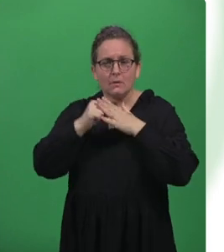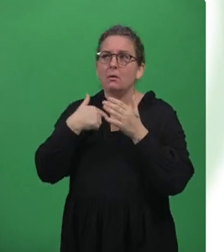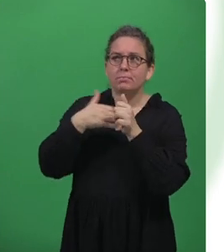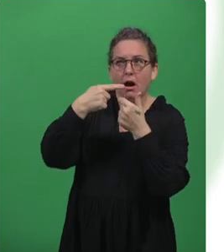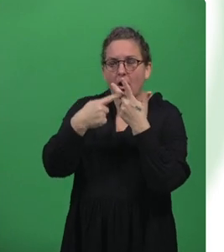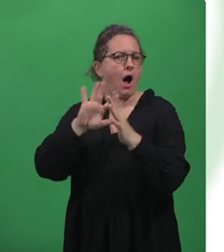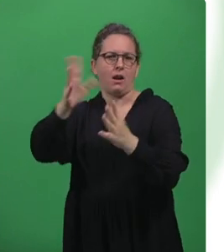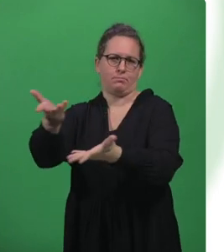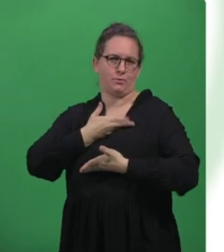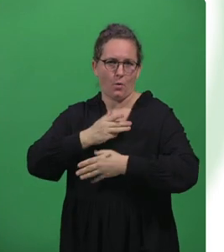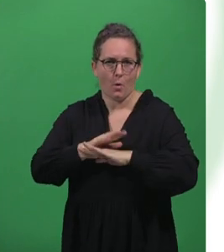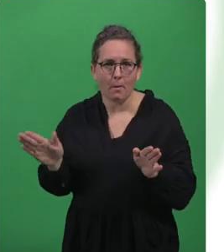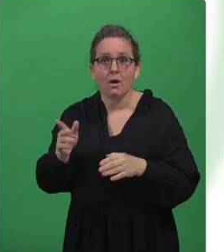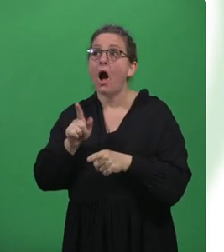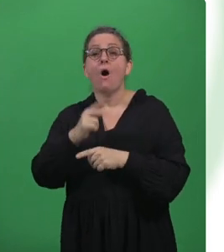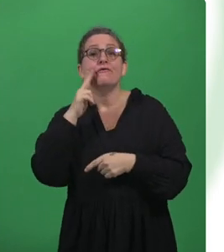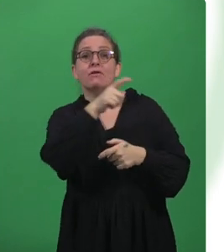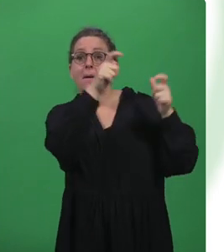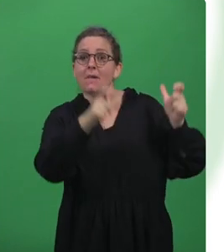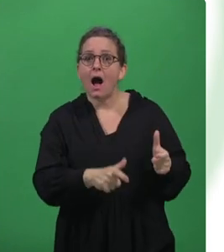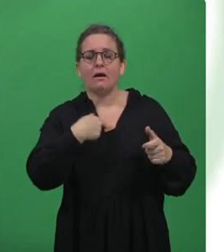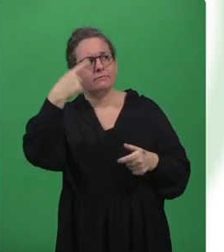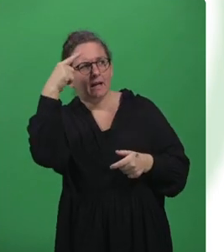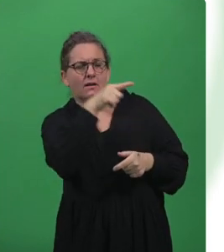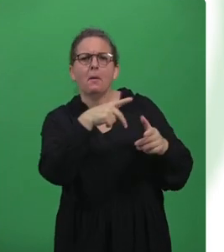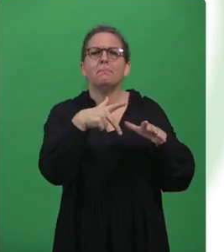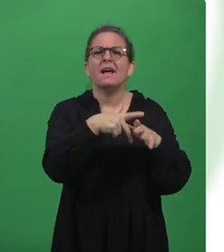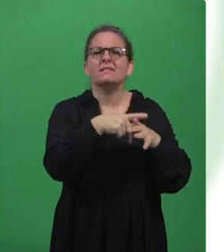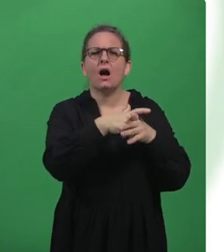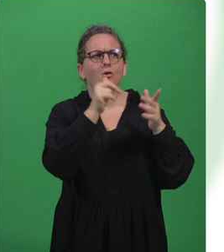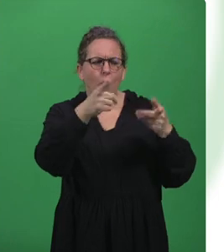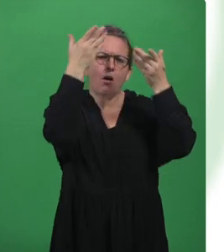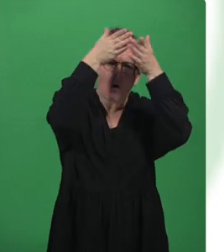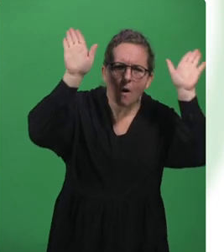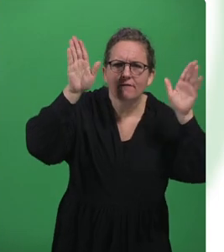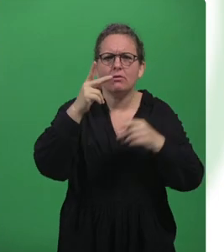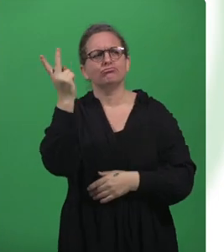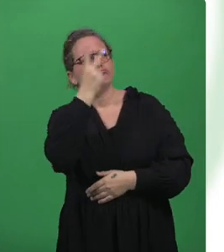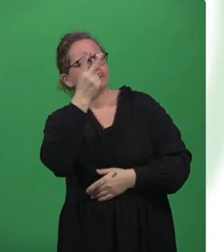jede Unterstützung, die ich brauche. Ich denke, jedes Unternehmen sollte mit dem Thema